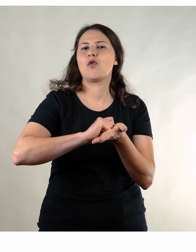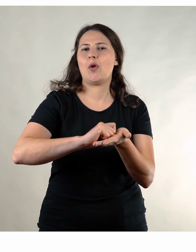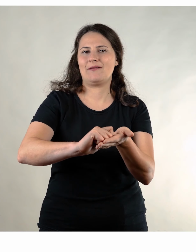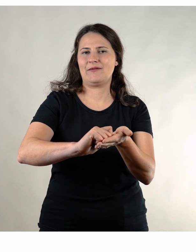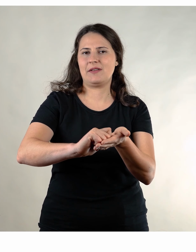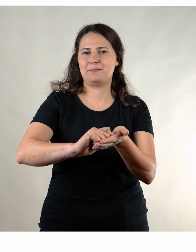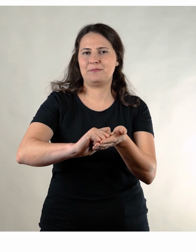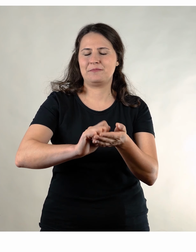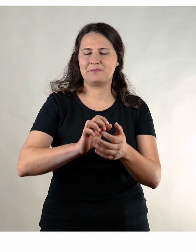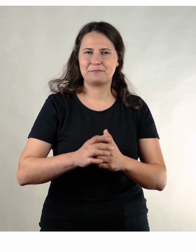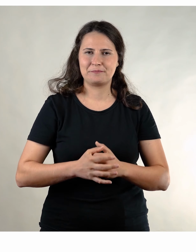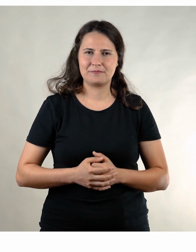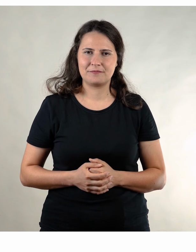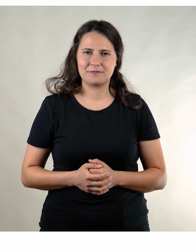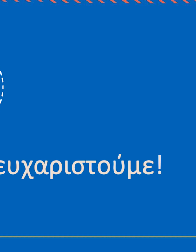Βιβλιογραφία